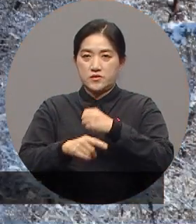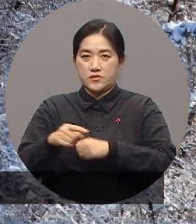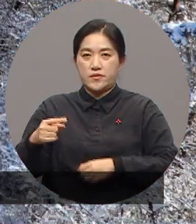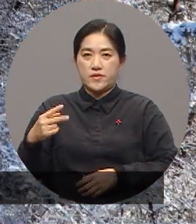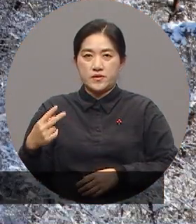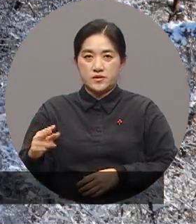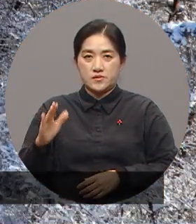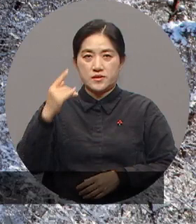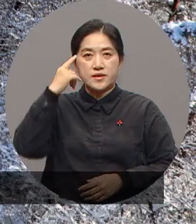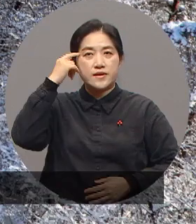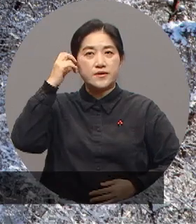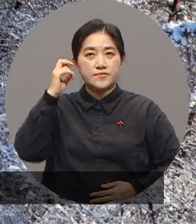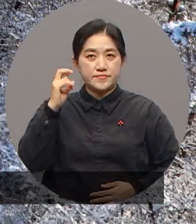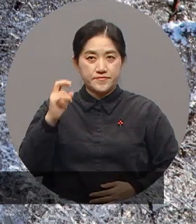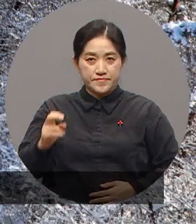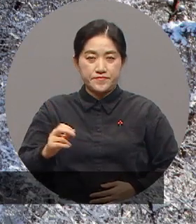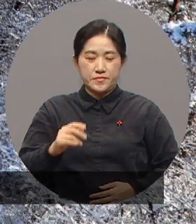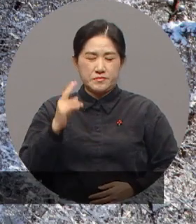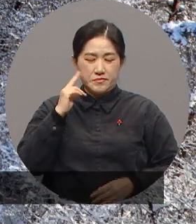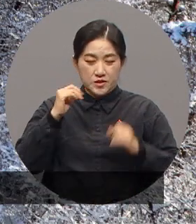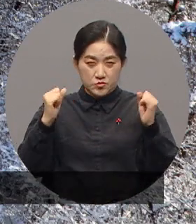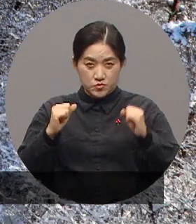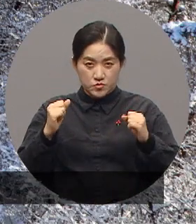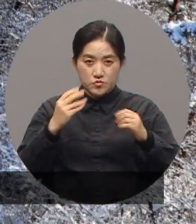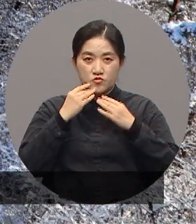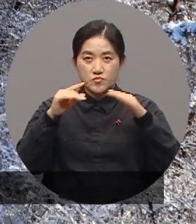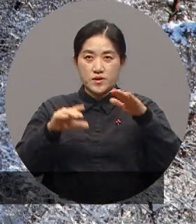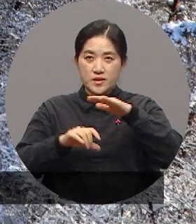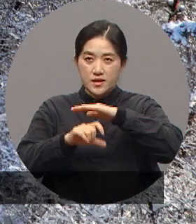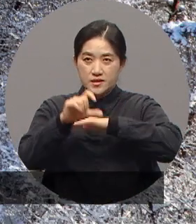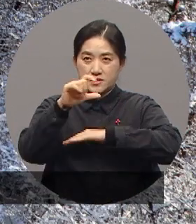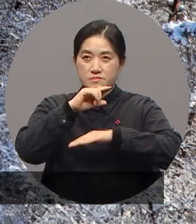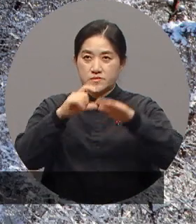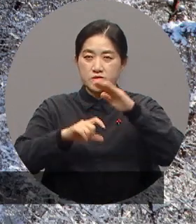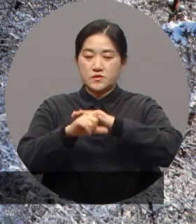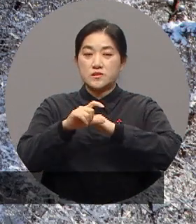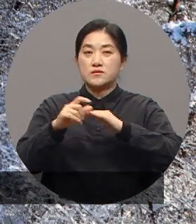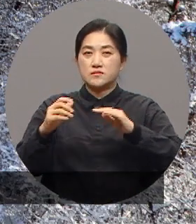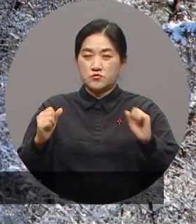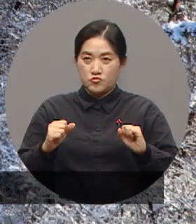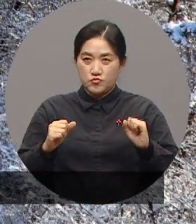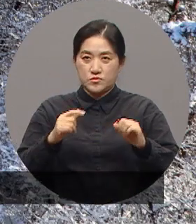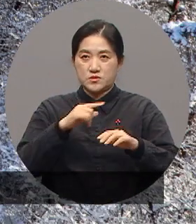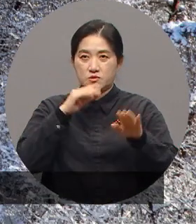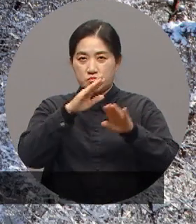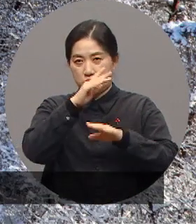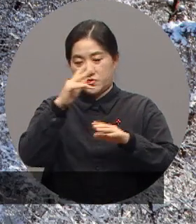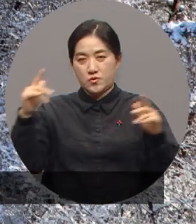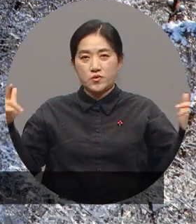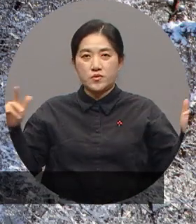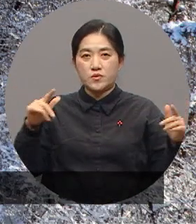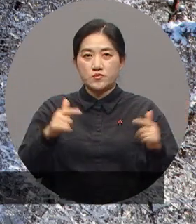한낮 기온은 서울이 영하 7도, 대구가 영하2도 안팎을 보이겠습니다.